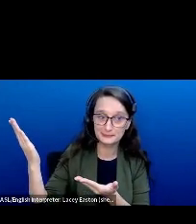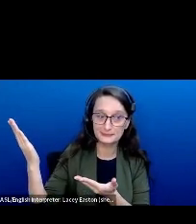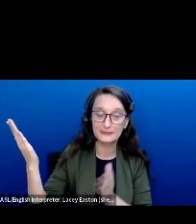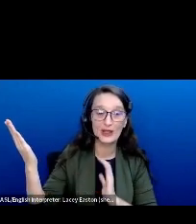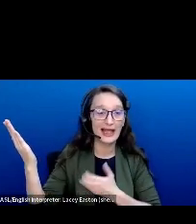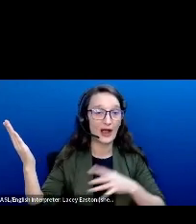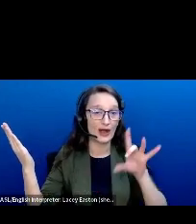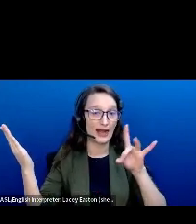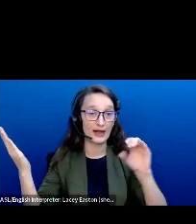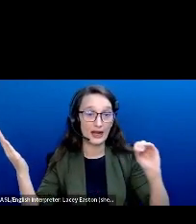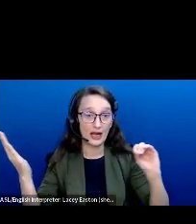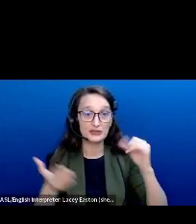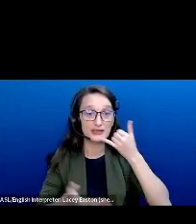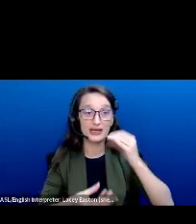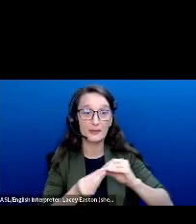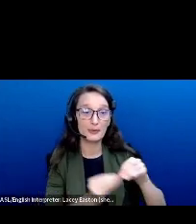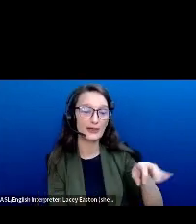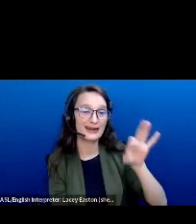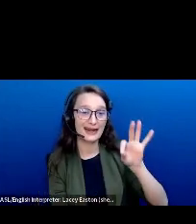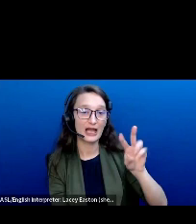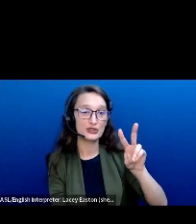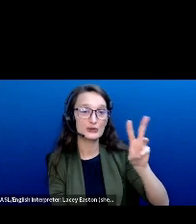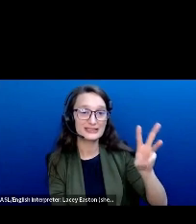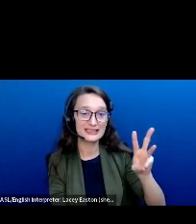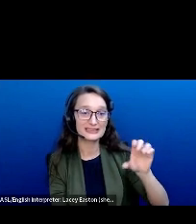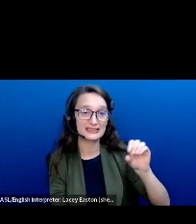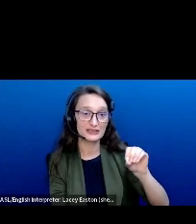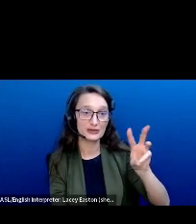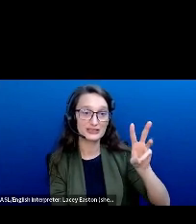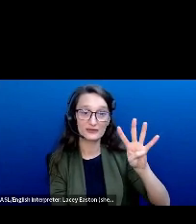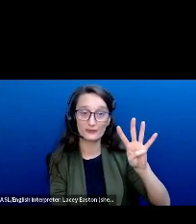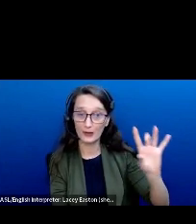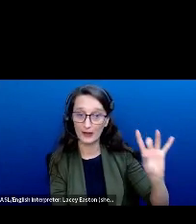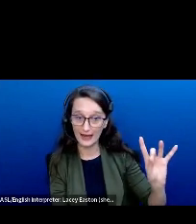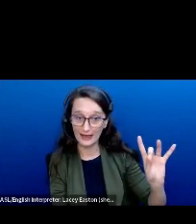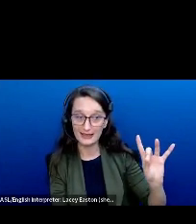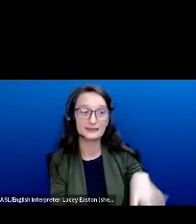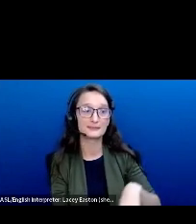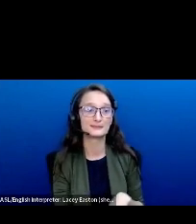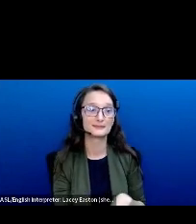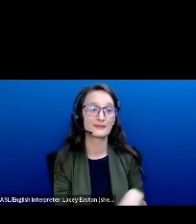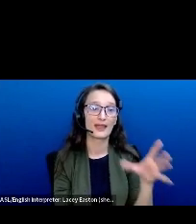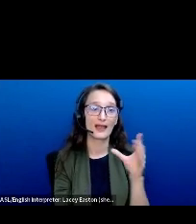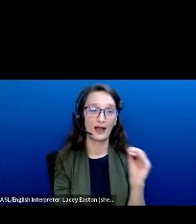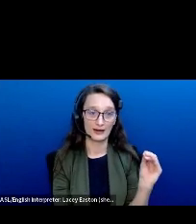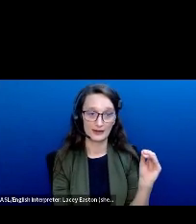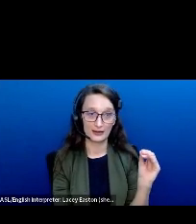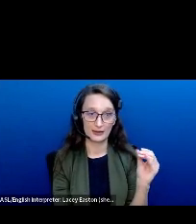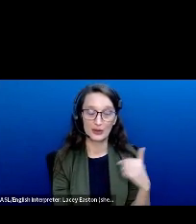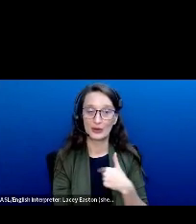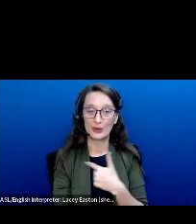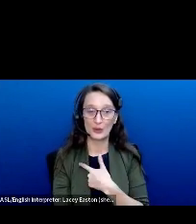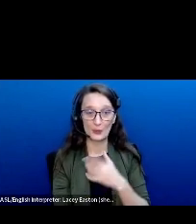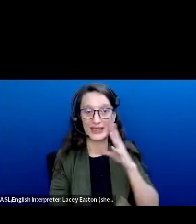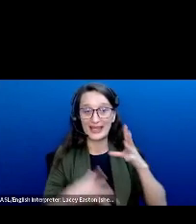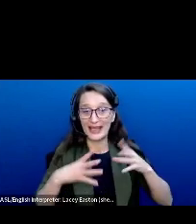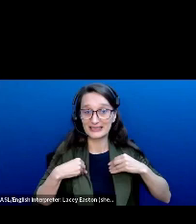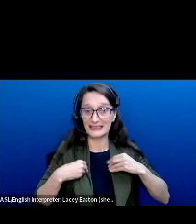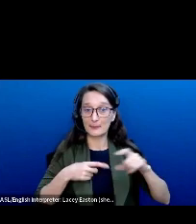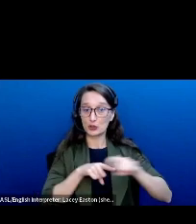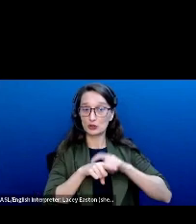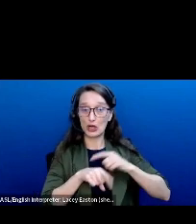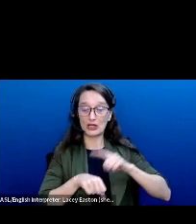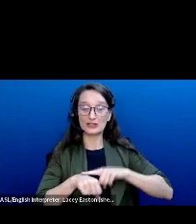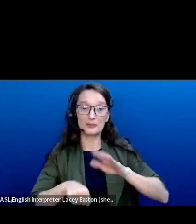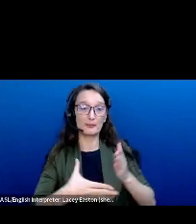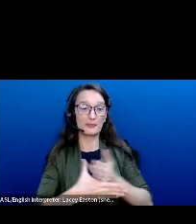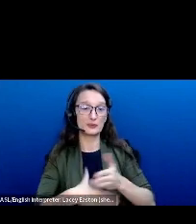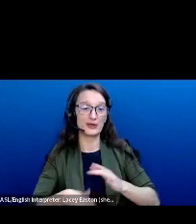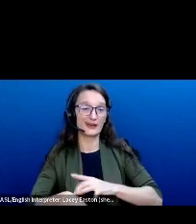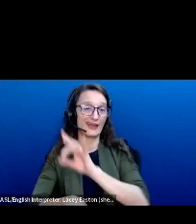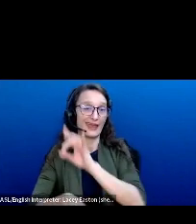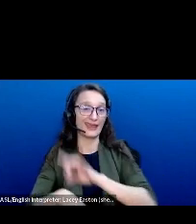800-926-0648. Atendemos llamadas entre las 8 a. m. y las 5 p. m. de lunes a viernes.